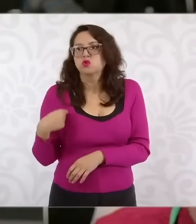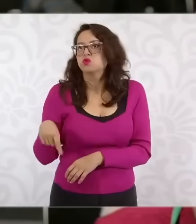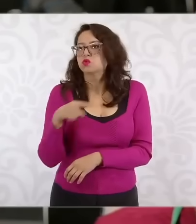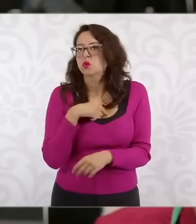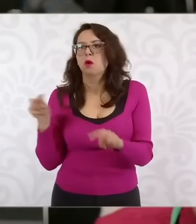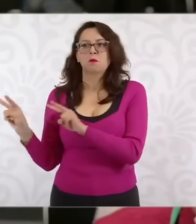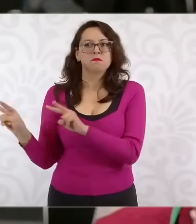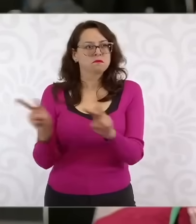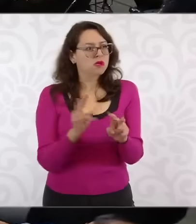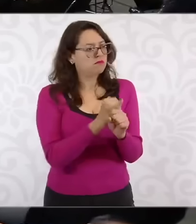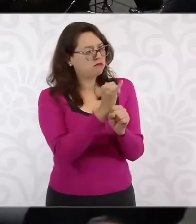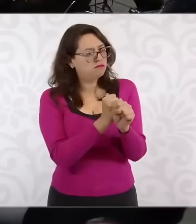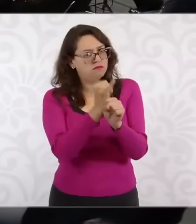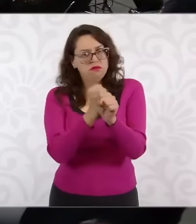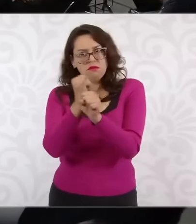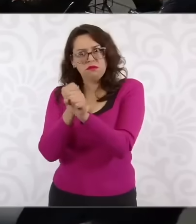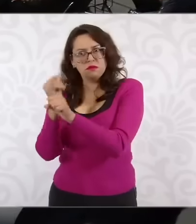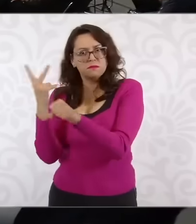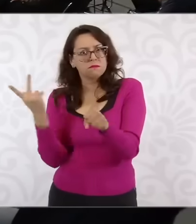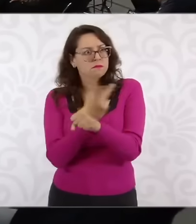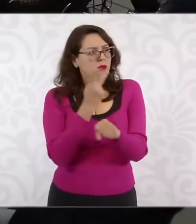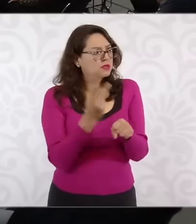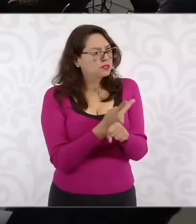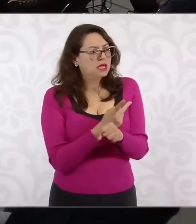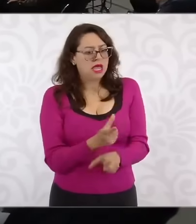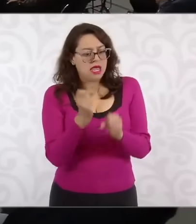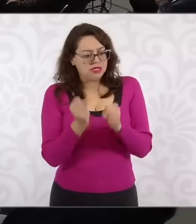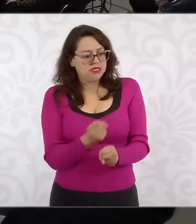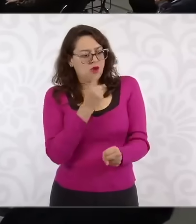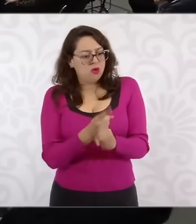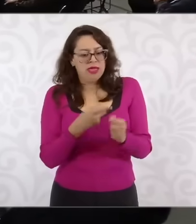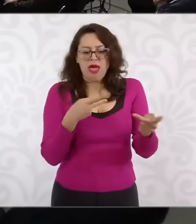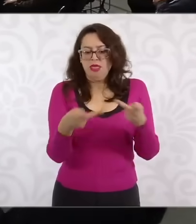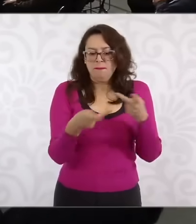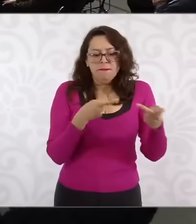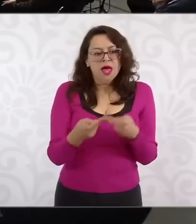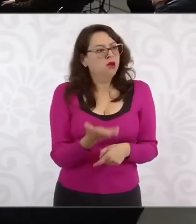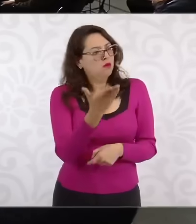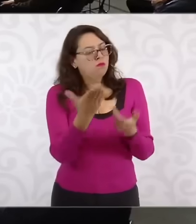que lo importante más allá de las estrategias de de que plantea el gabinete y la usted presidenta,